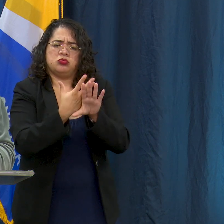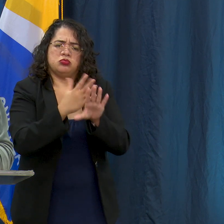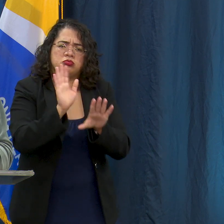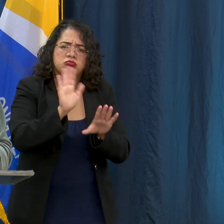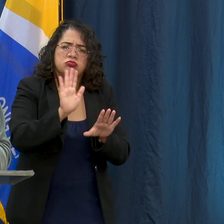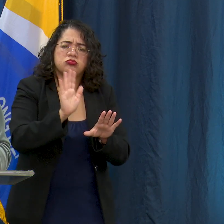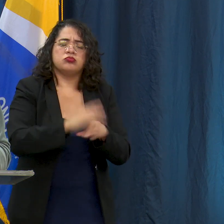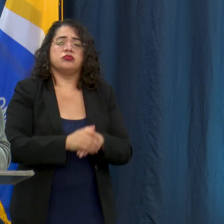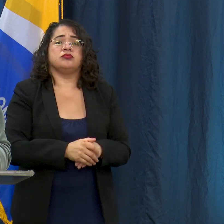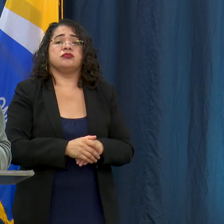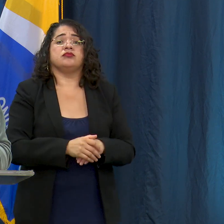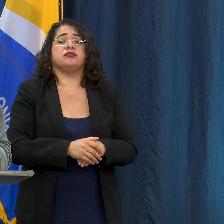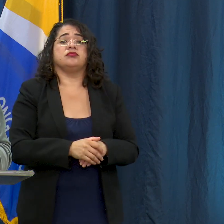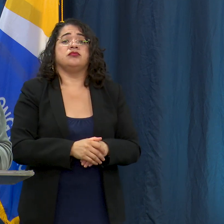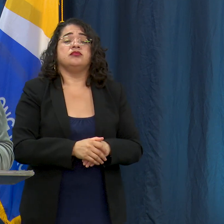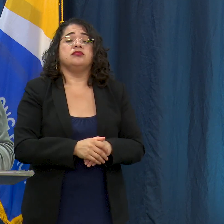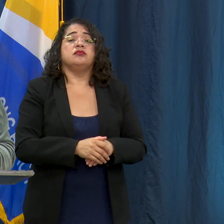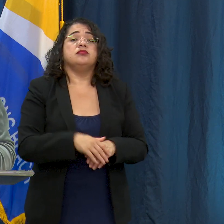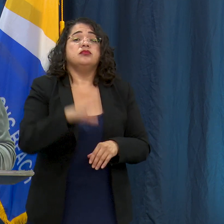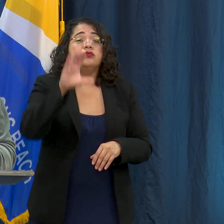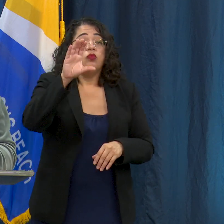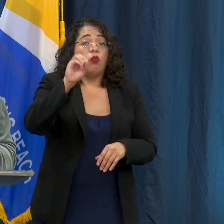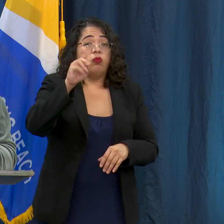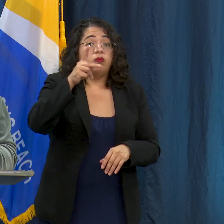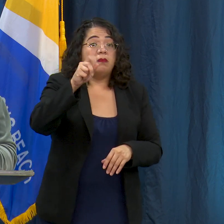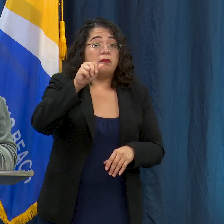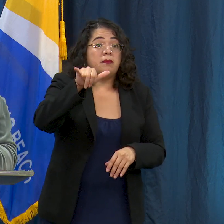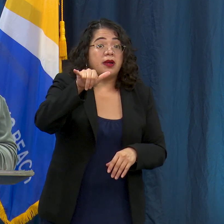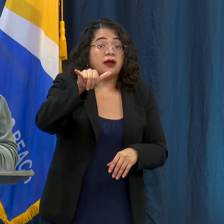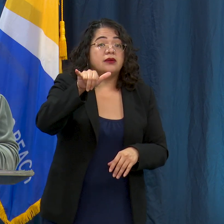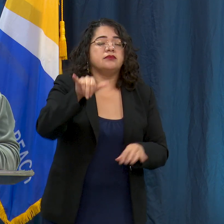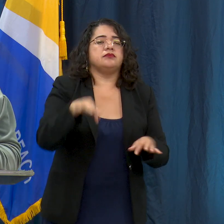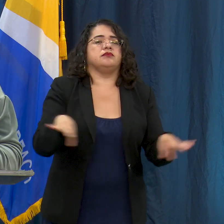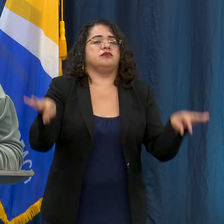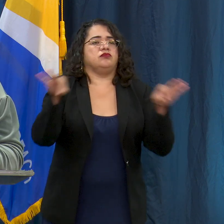que tiene que pagar algún copay es más importante Travis Tatar de manera en